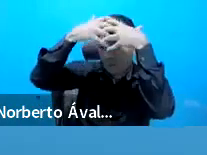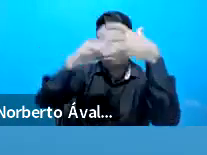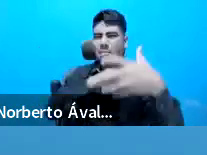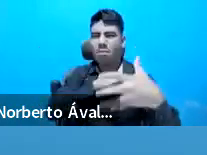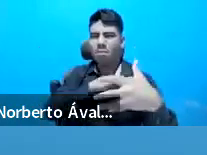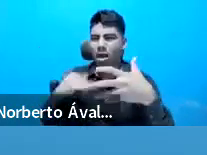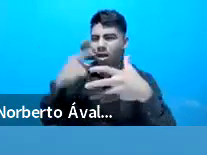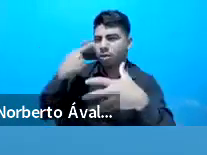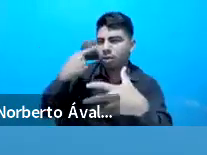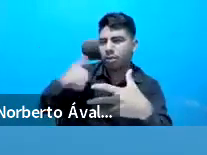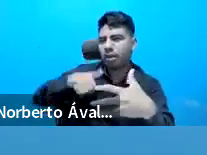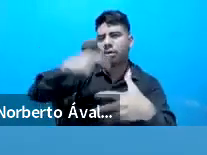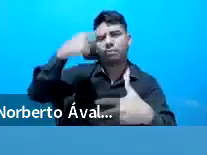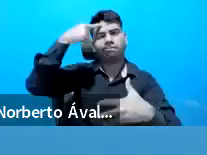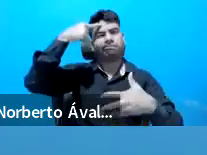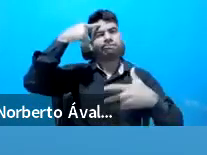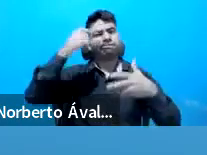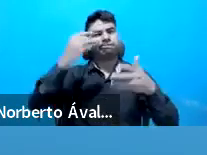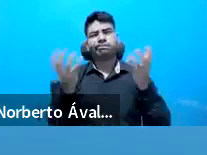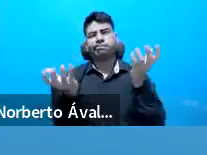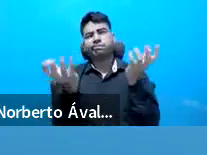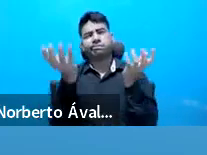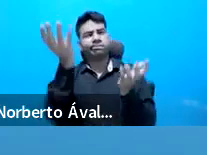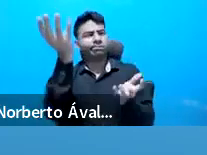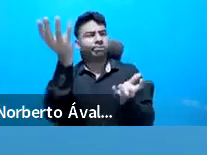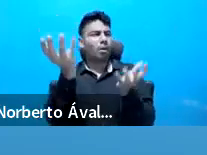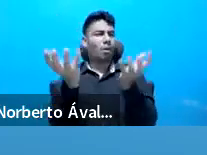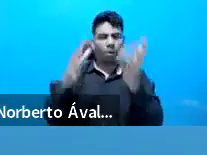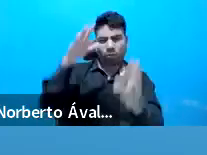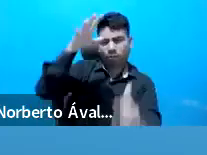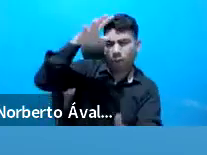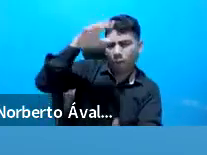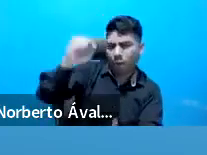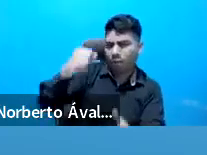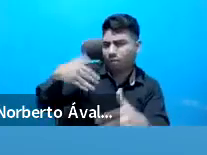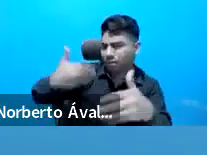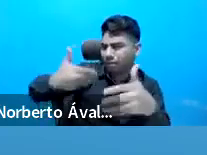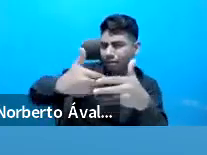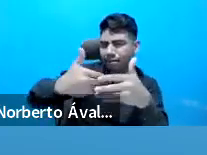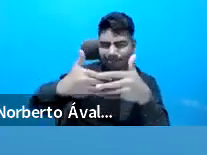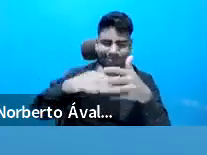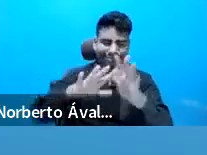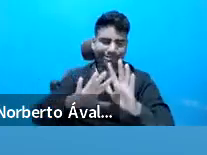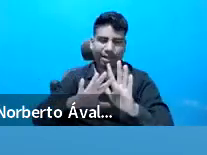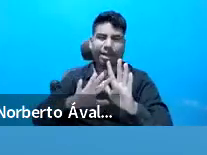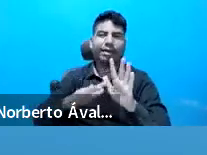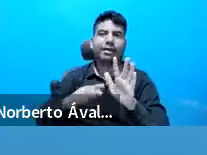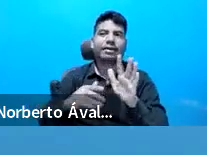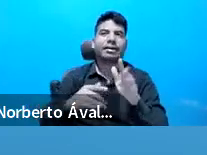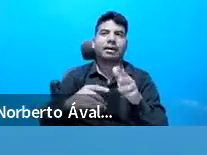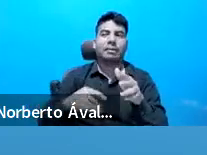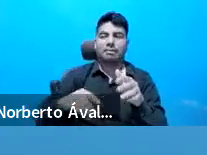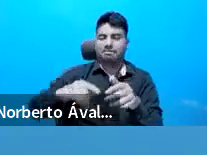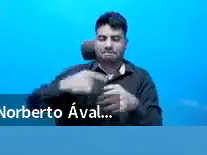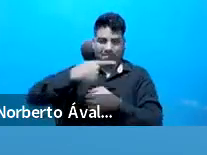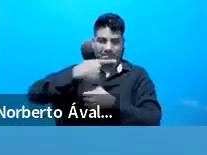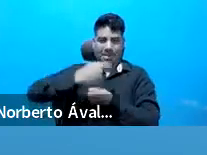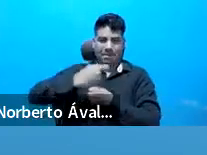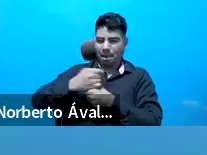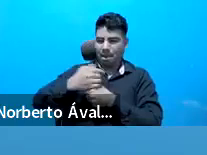se se separa con juicios se separa con juicios conceptos se separa con juicios conceptos y razonamientos entos. En entos. En principio, se cree que estos conceptos juicios